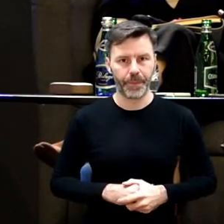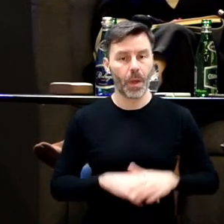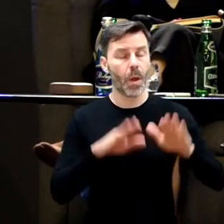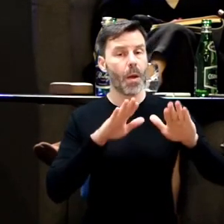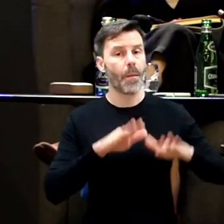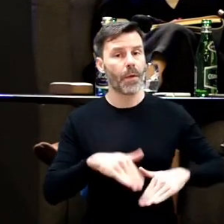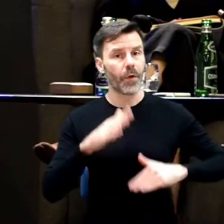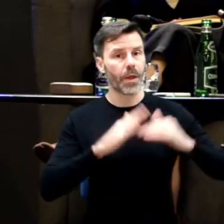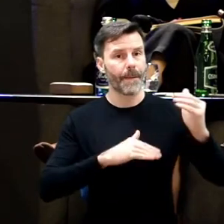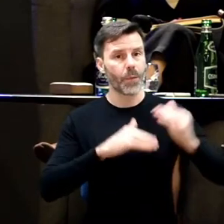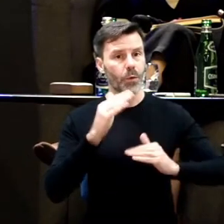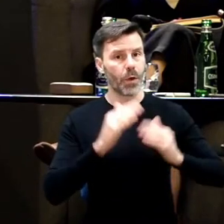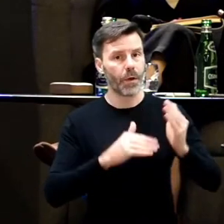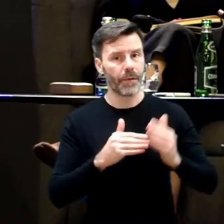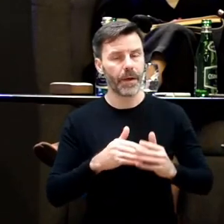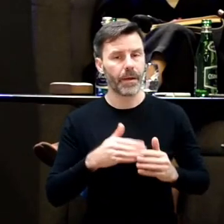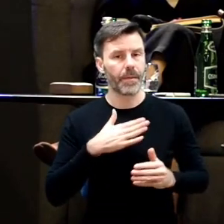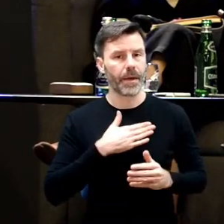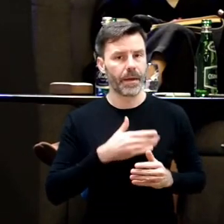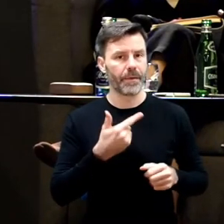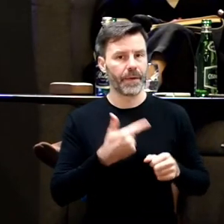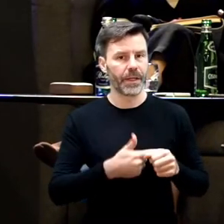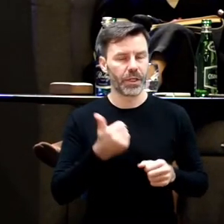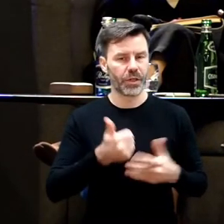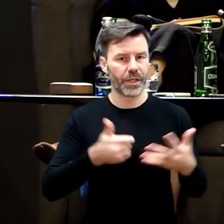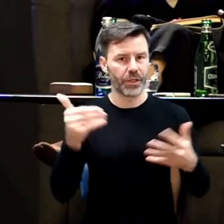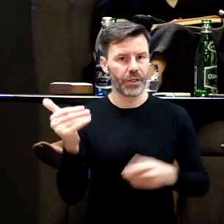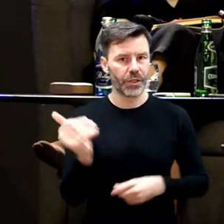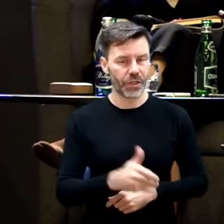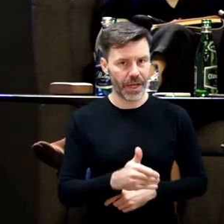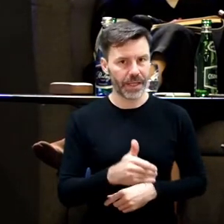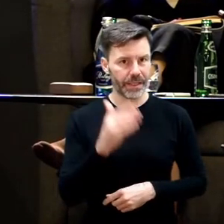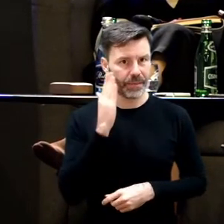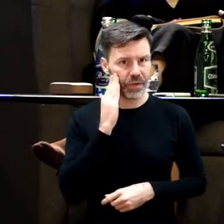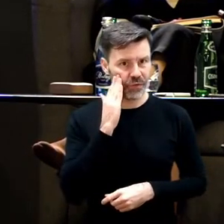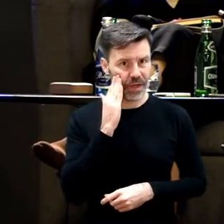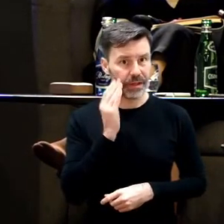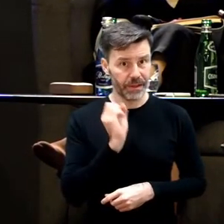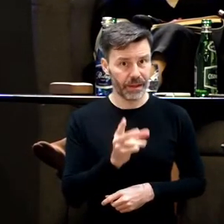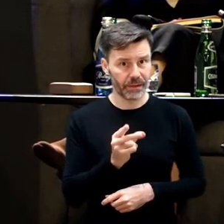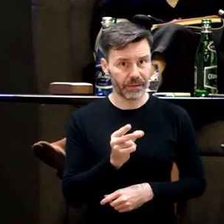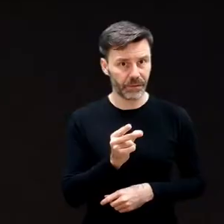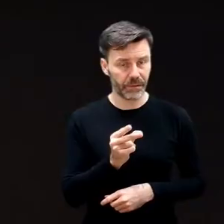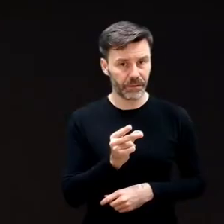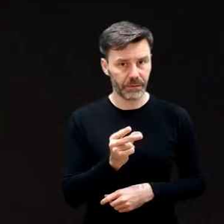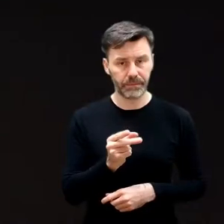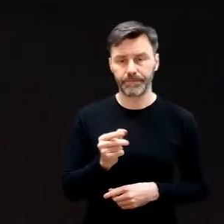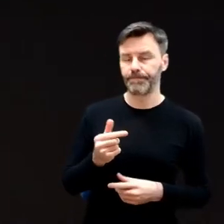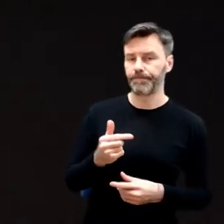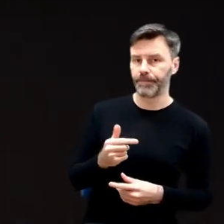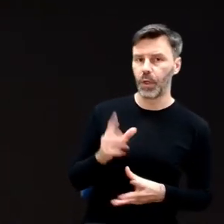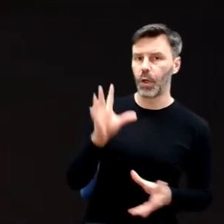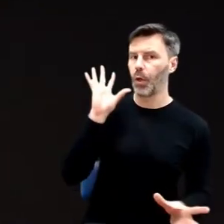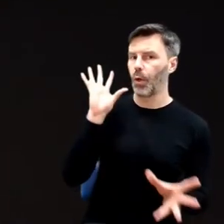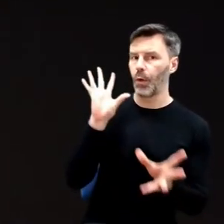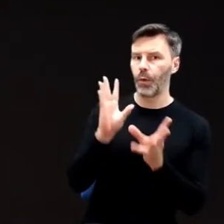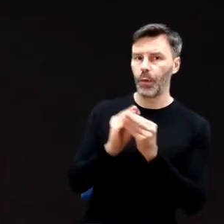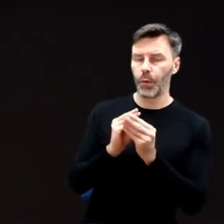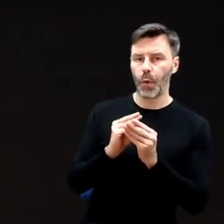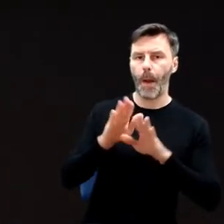26 tysięcy mieszkań z tego, co przeczytałem w informacji. De facto liczba pozwoleń już uzyskanych